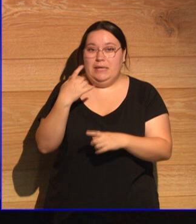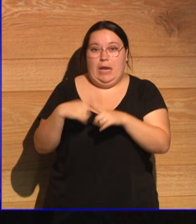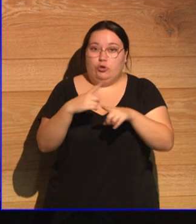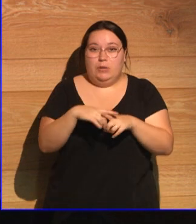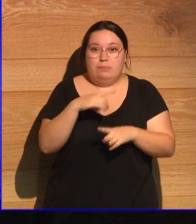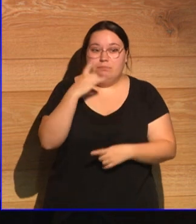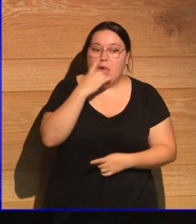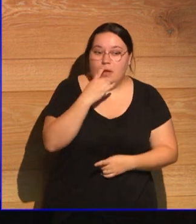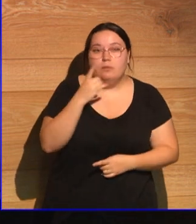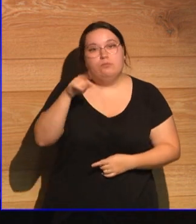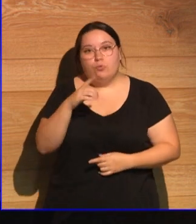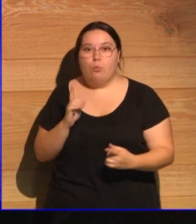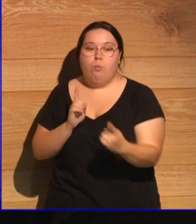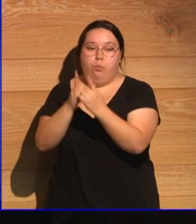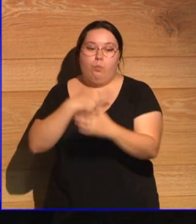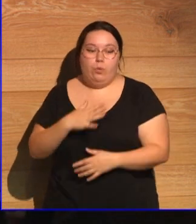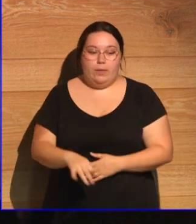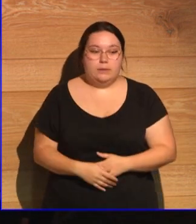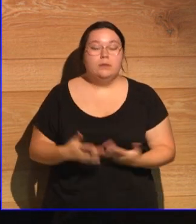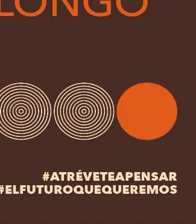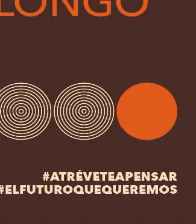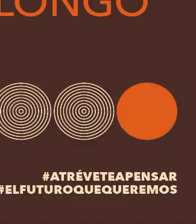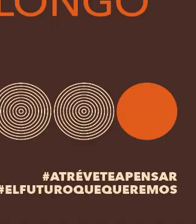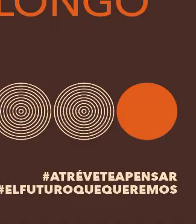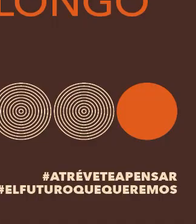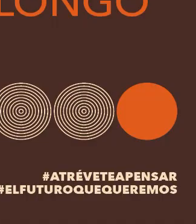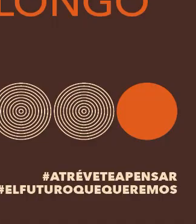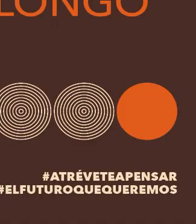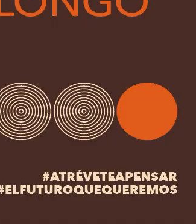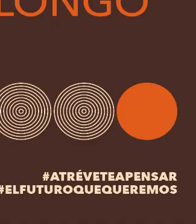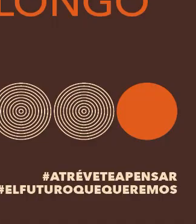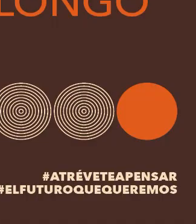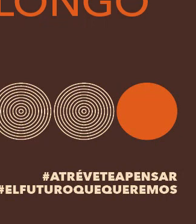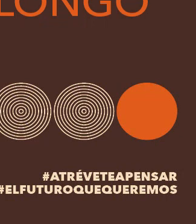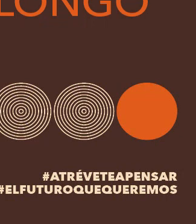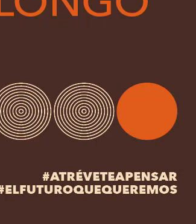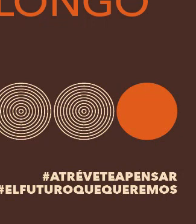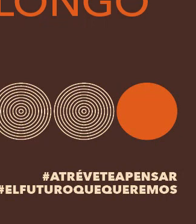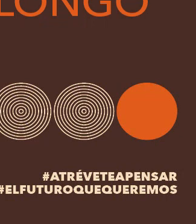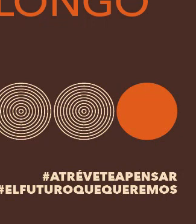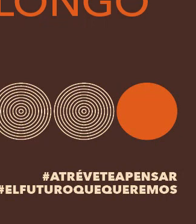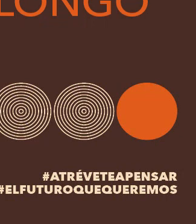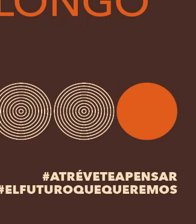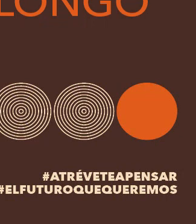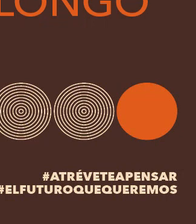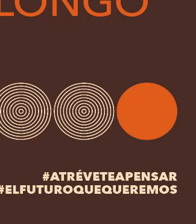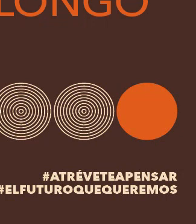Me gustaría saber. Cómo se encontró Andrea Marcolongo con Eneas. Como tropezó con él. ¿Qué aprendió de su historia?